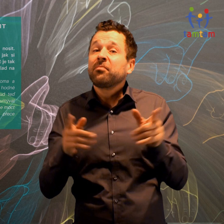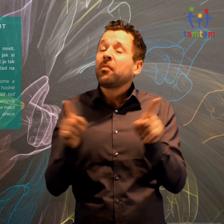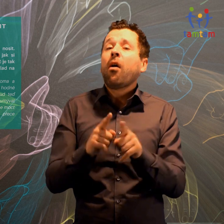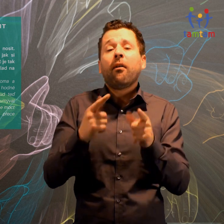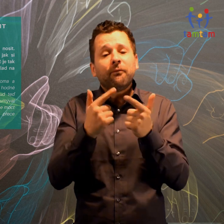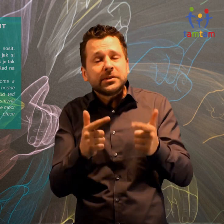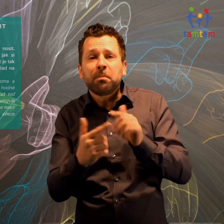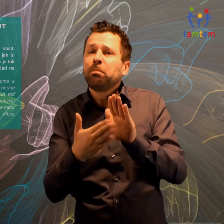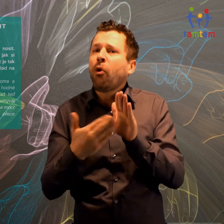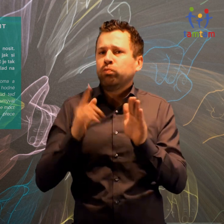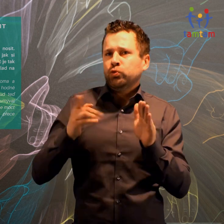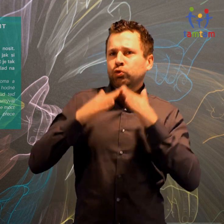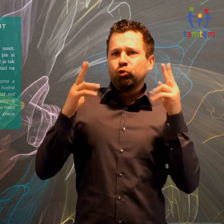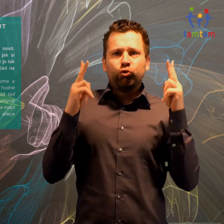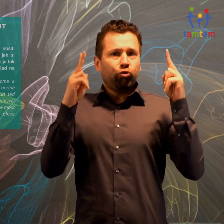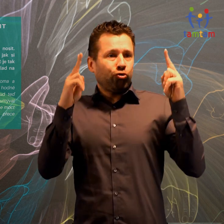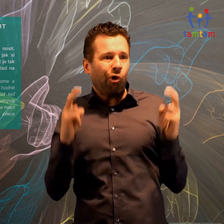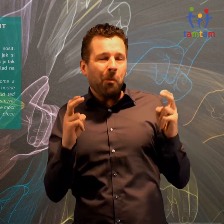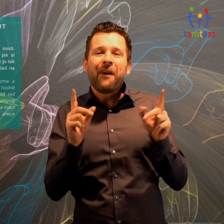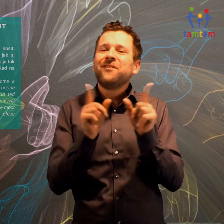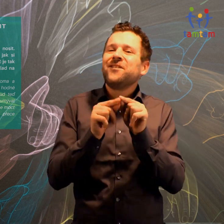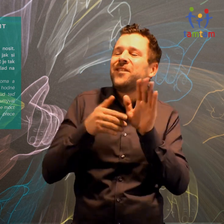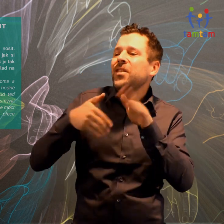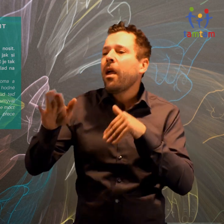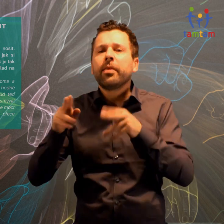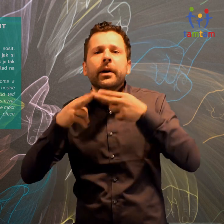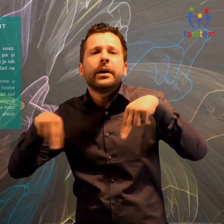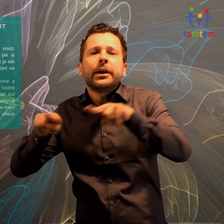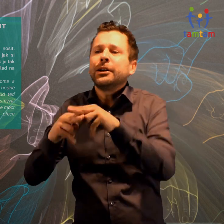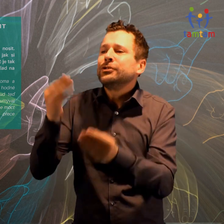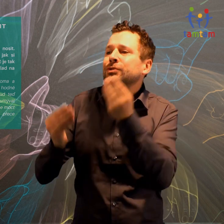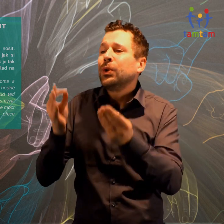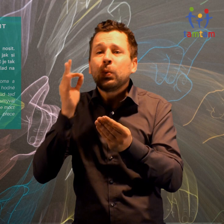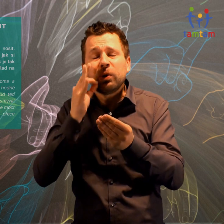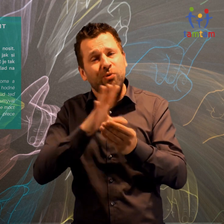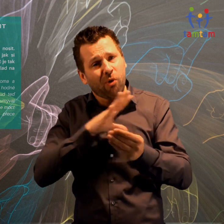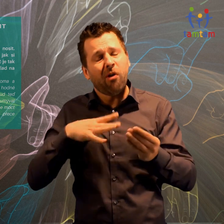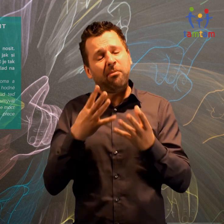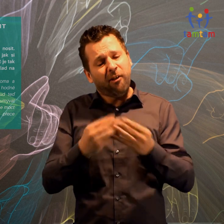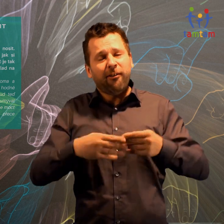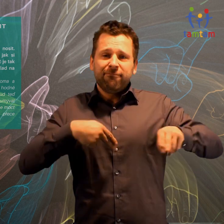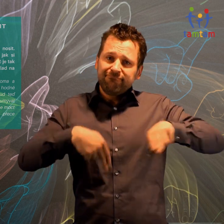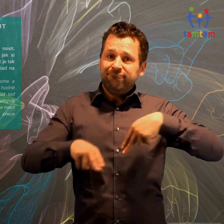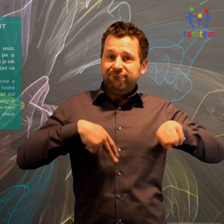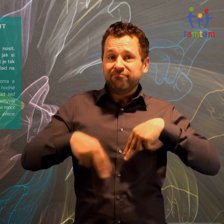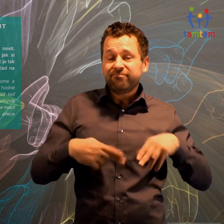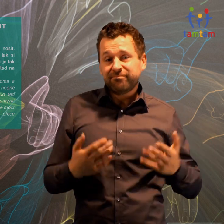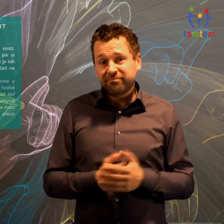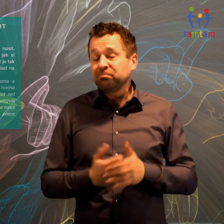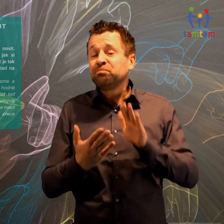Také jim řekněte, proč je důležité zůstat doma a proč si třeba nemohou jít hrát ven na hřiště.